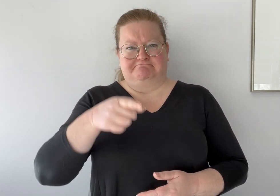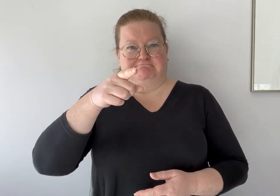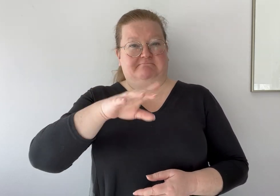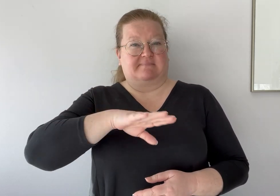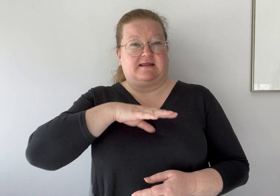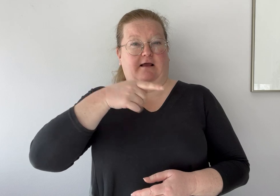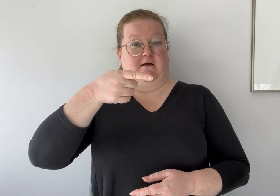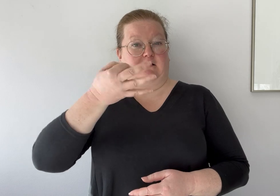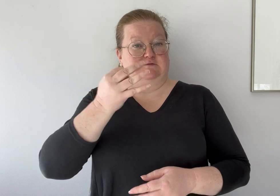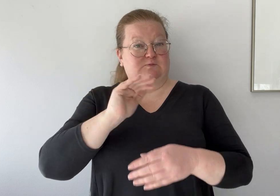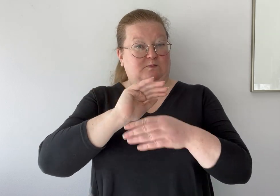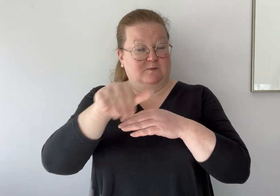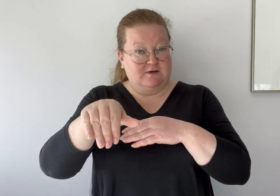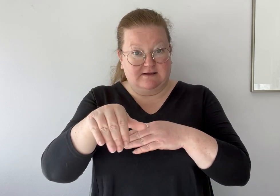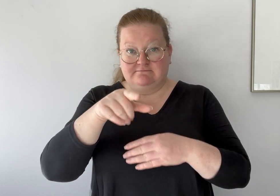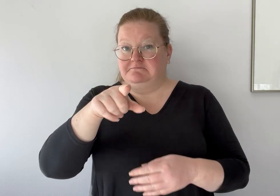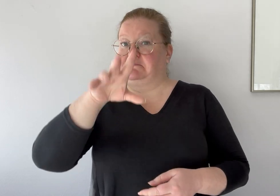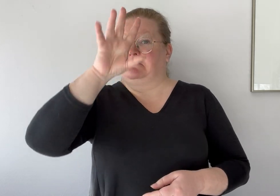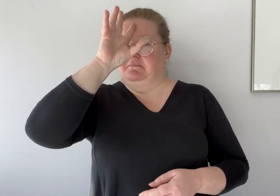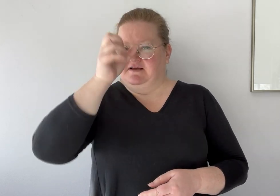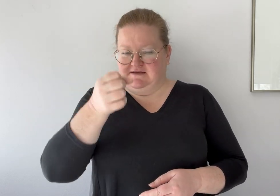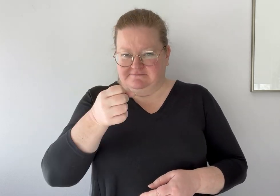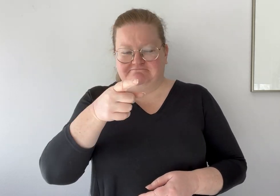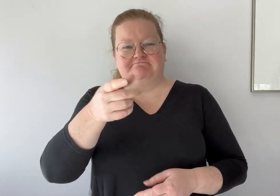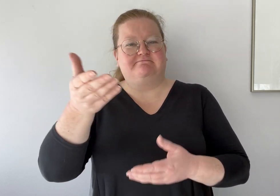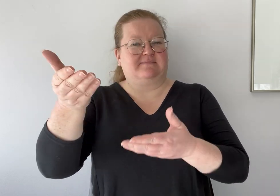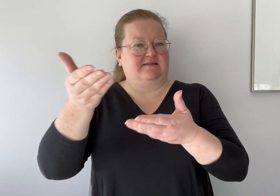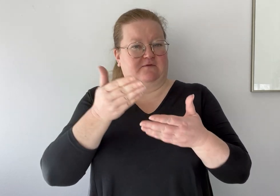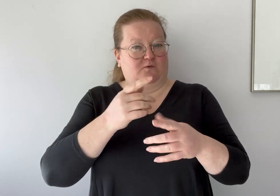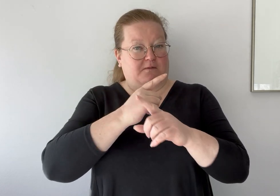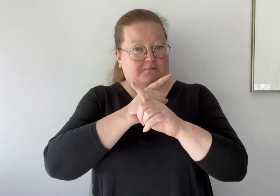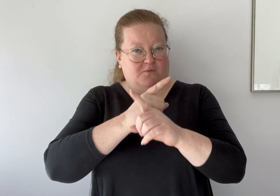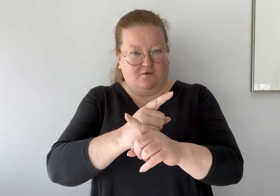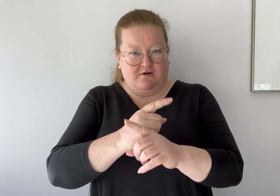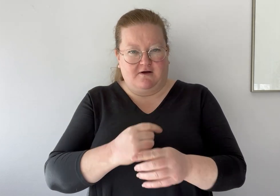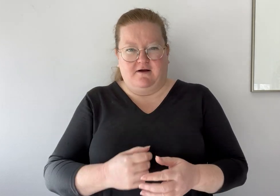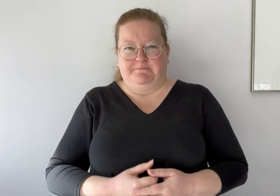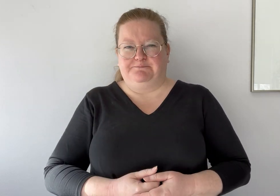Jos olet yli 18-vuotias mies, tervetuloa mukaan!